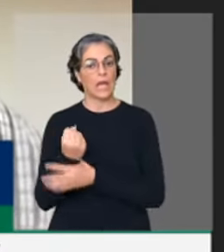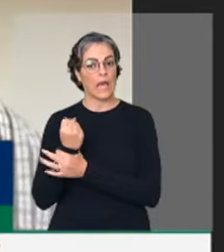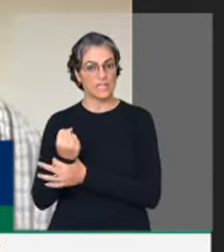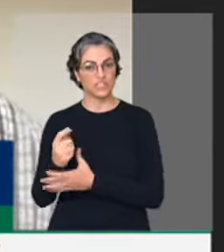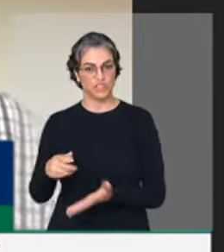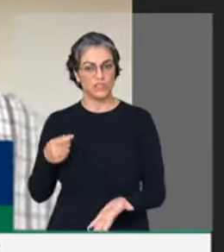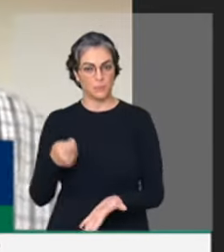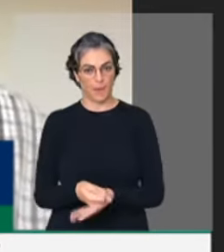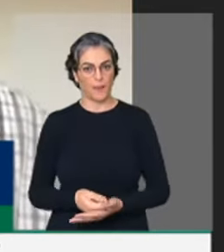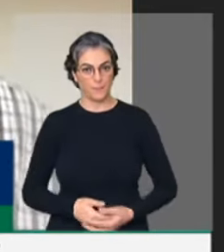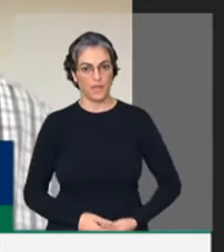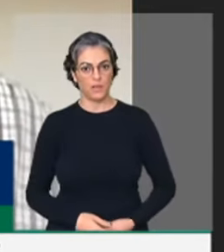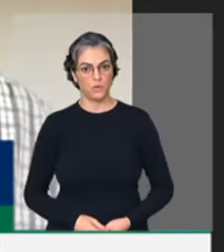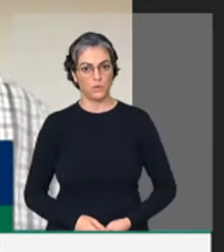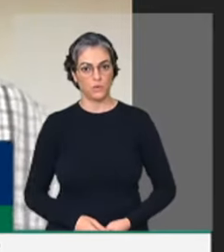A ESSES LEITOS PRIVADOS , A PARTIR DE RECURSOS PÚBLICOS